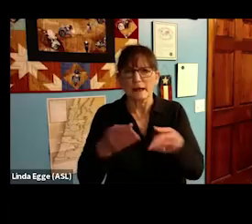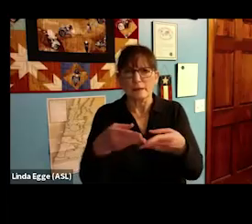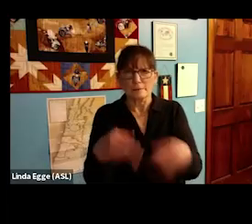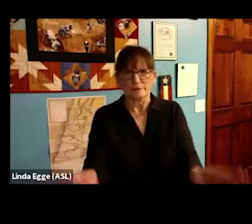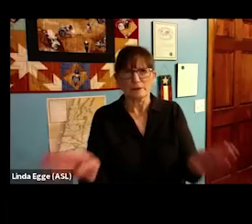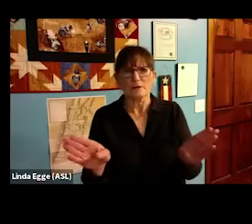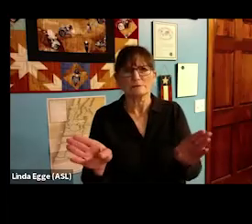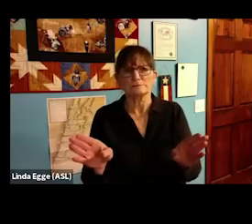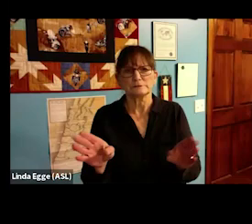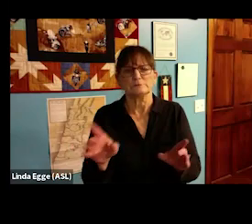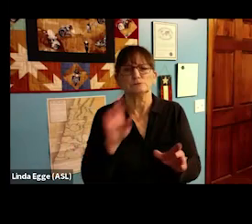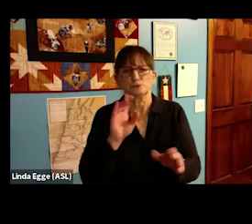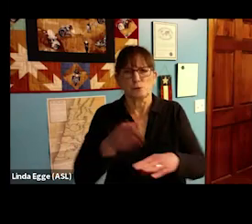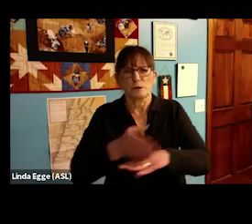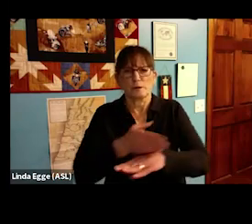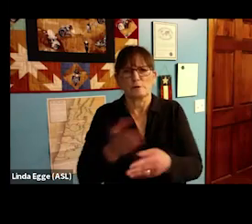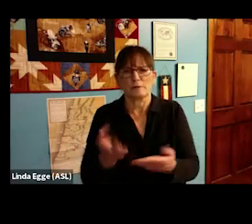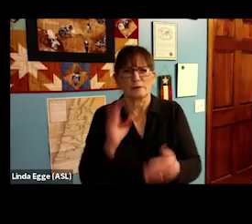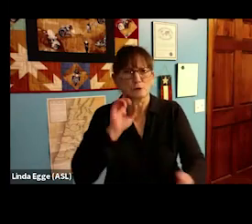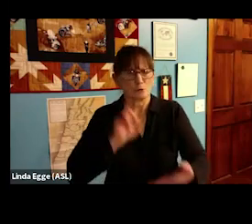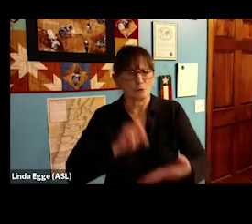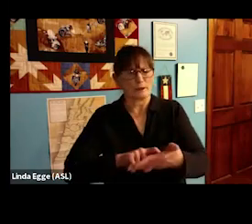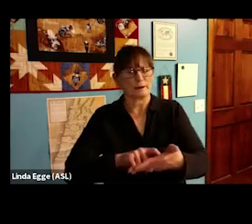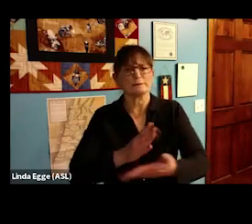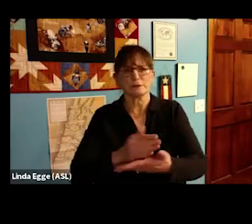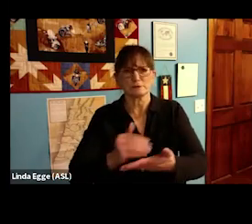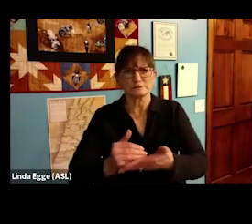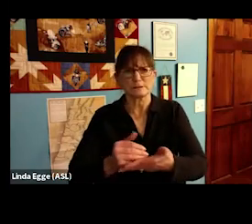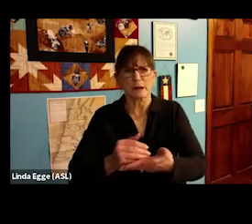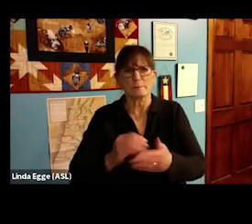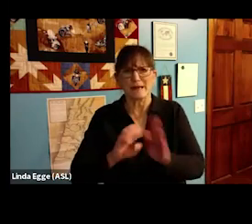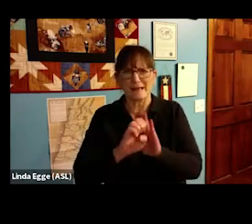a su práctica. Jarita está en la llamada.